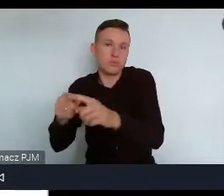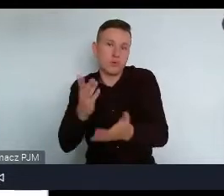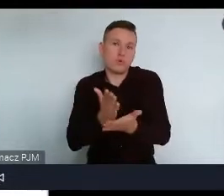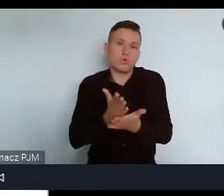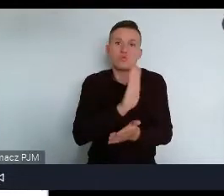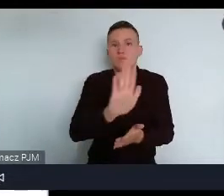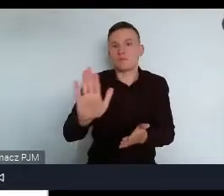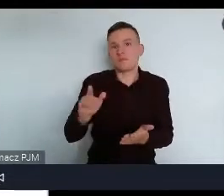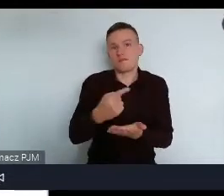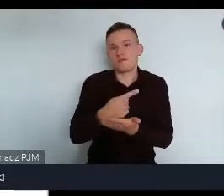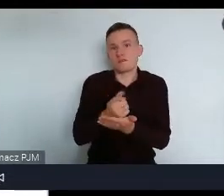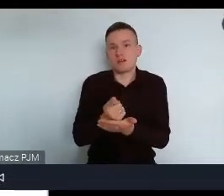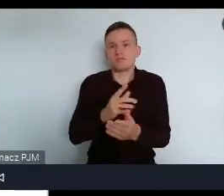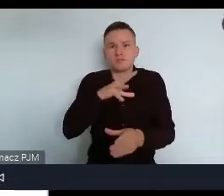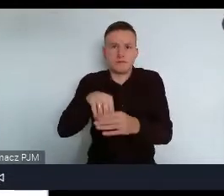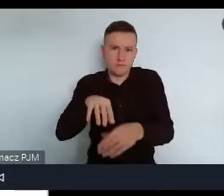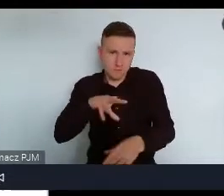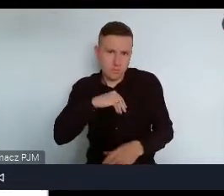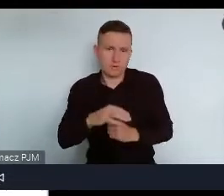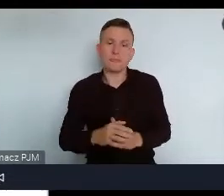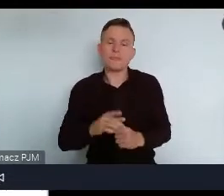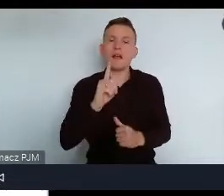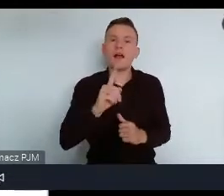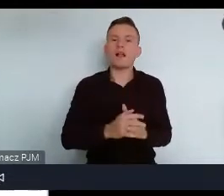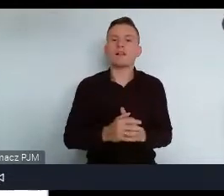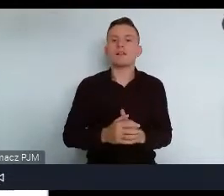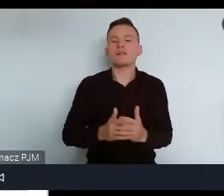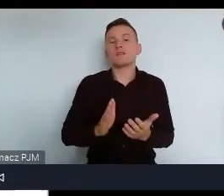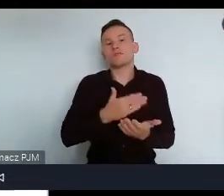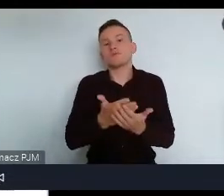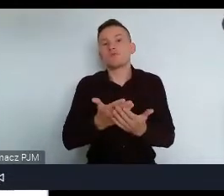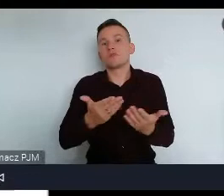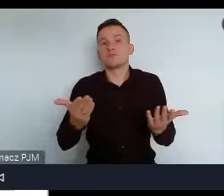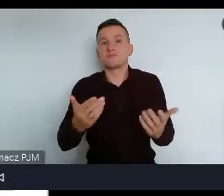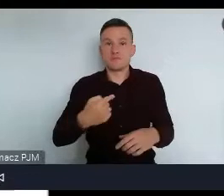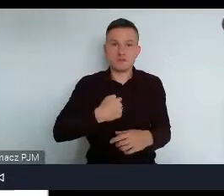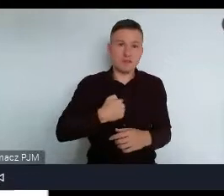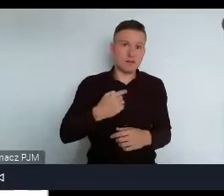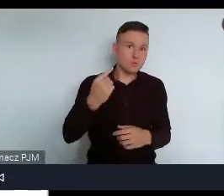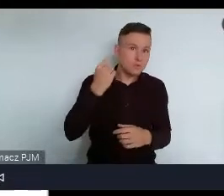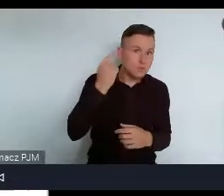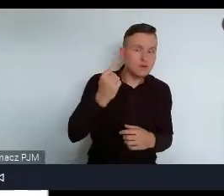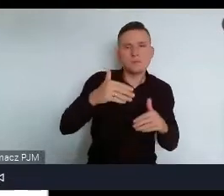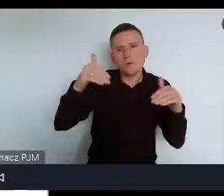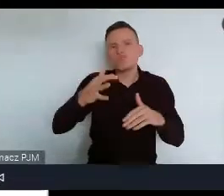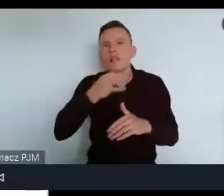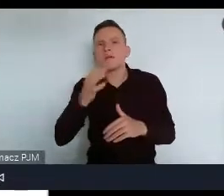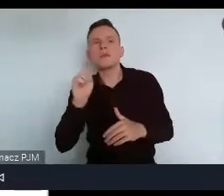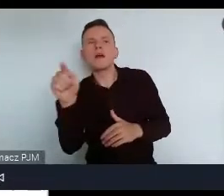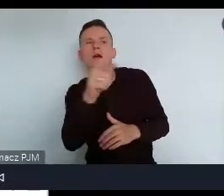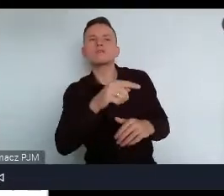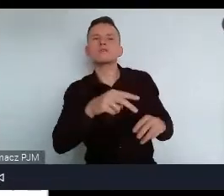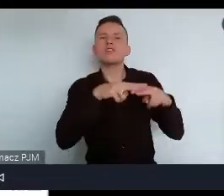Uważam jednak, że zamiast słuchać mnie, lepiej byłoby posłuchać doświadczeń osób korzystających z narzędzia. Podzielę się z wami krótkim filmem,